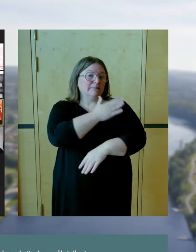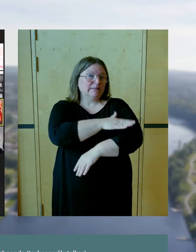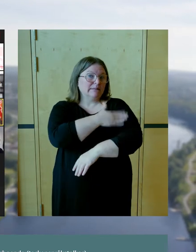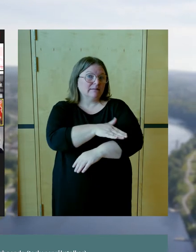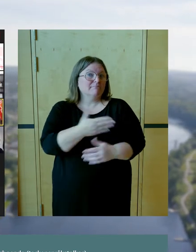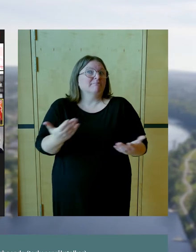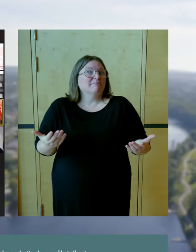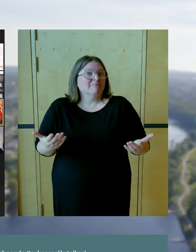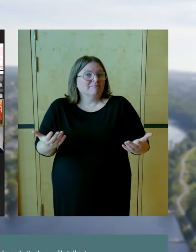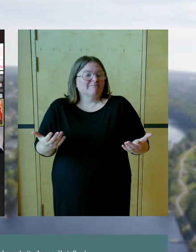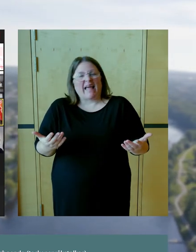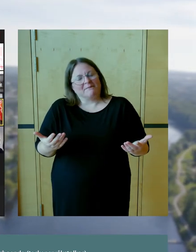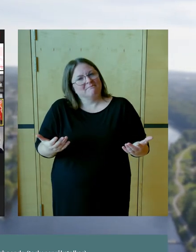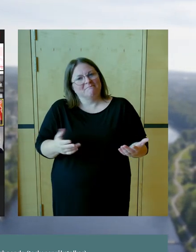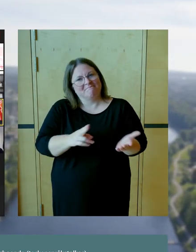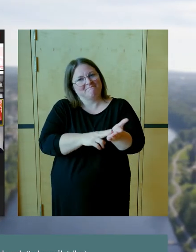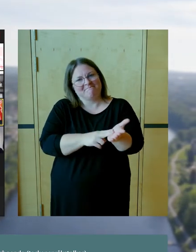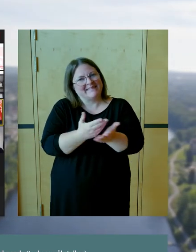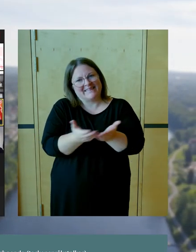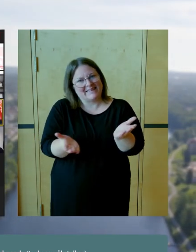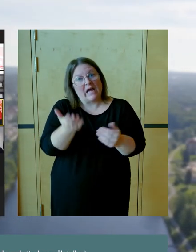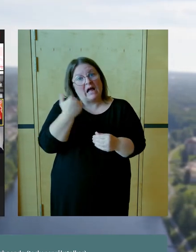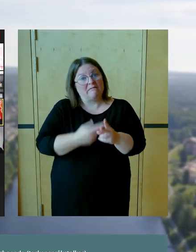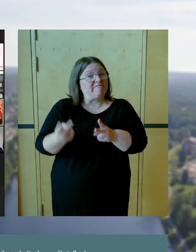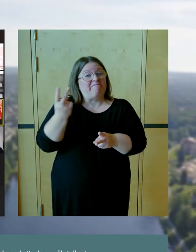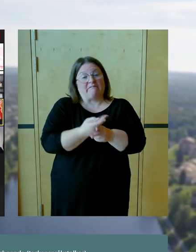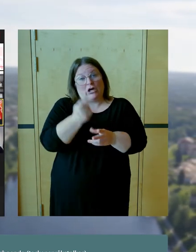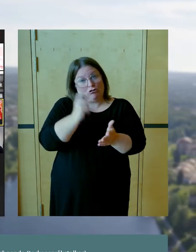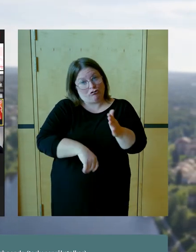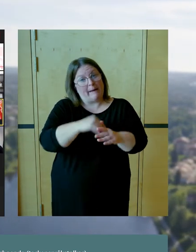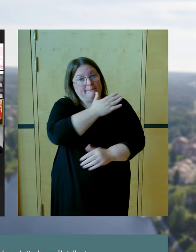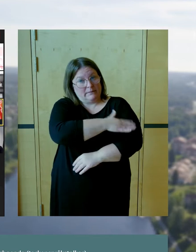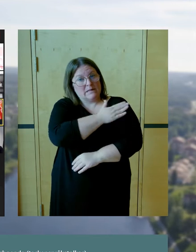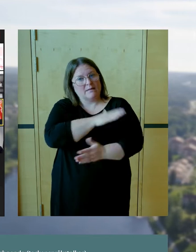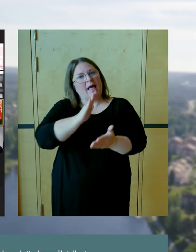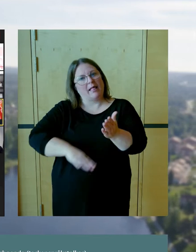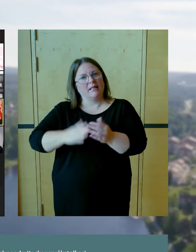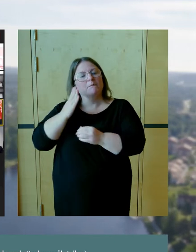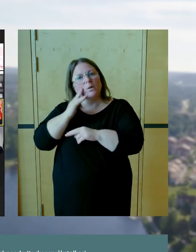Så är det ju inte fakta det kan vara mycket dyrare med hemtjänsten än boendeplats men det är alltid en en